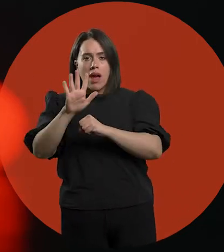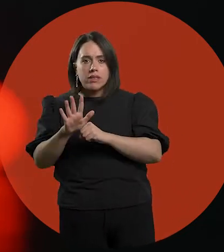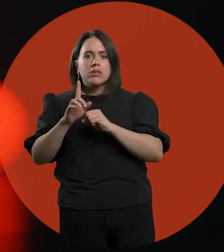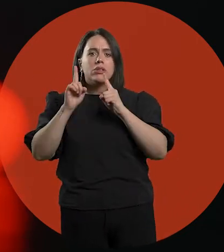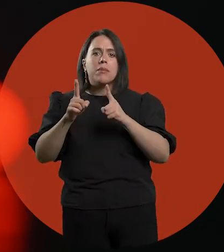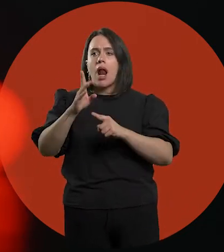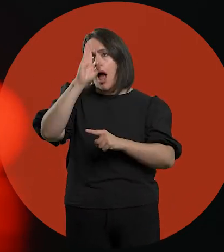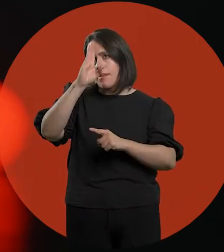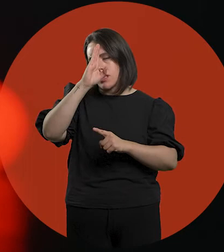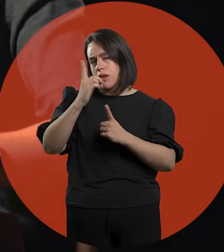Así que usarla.